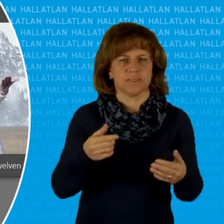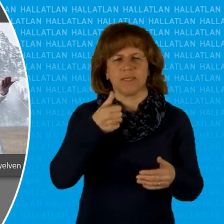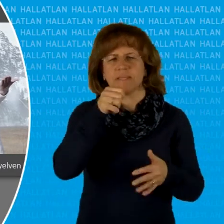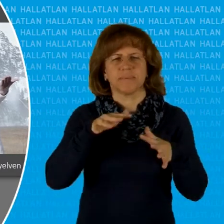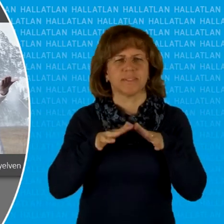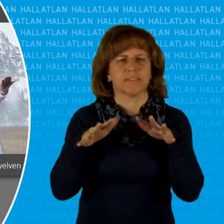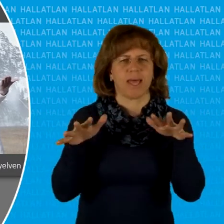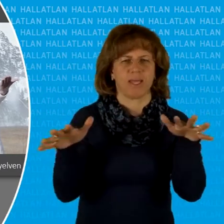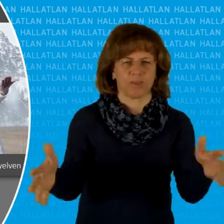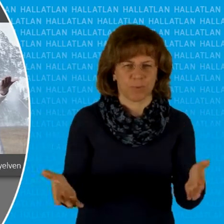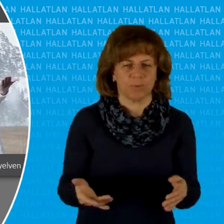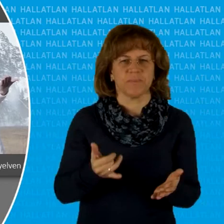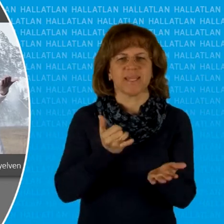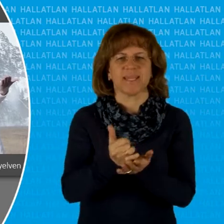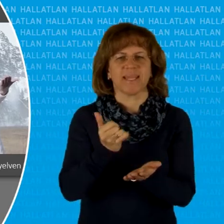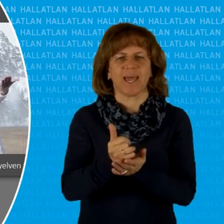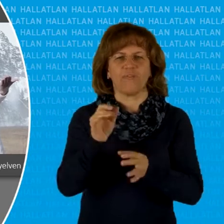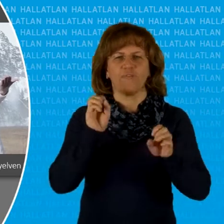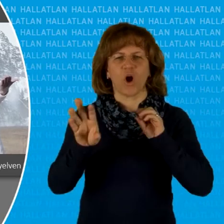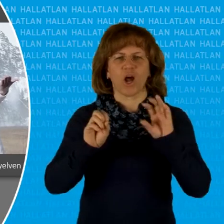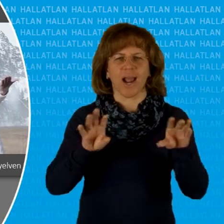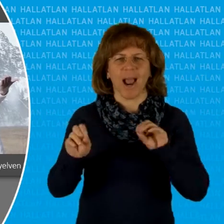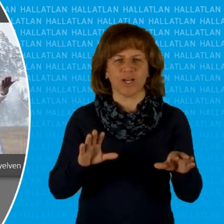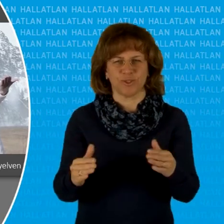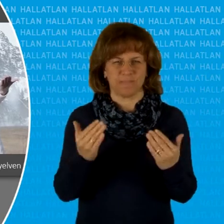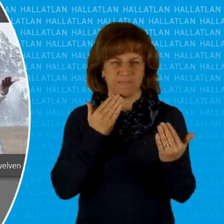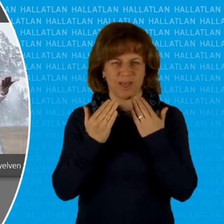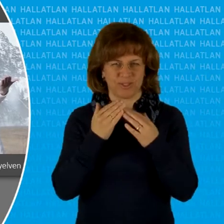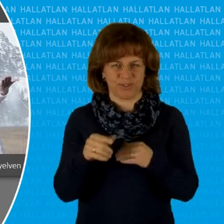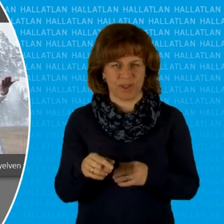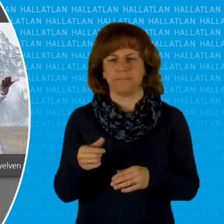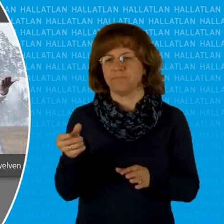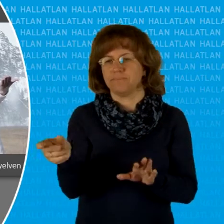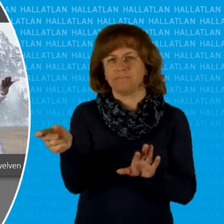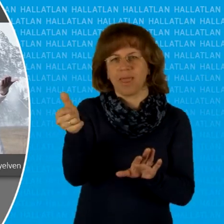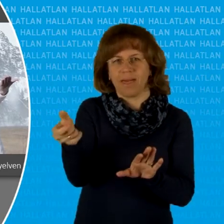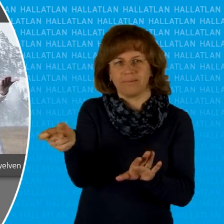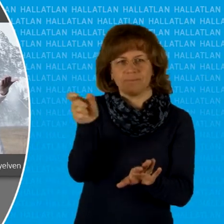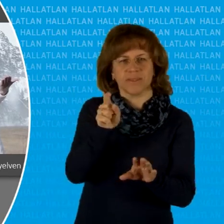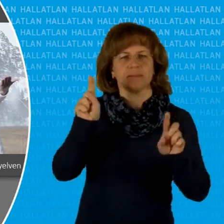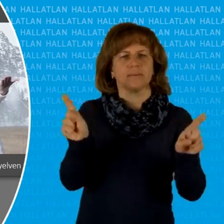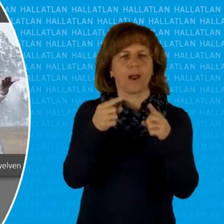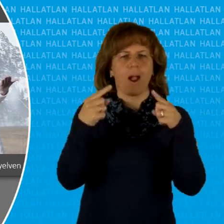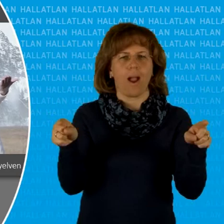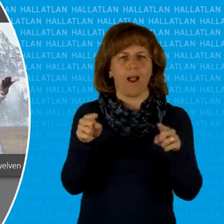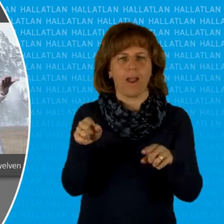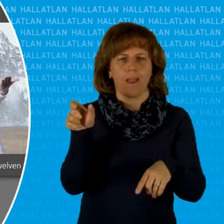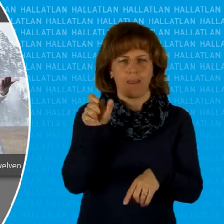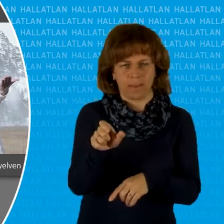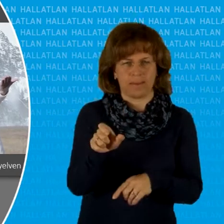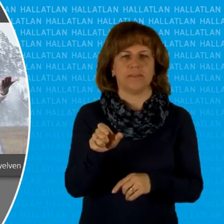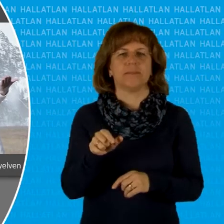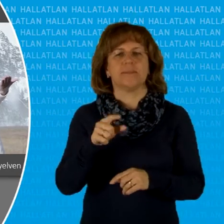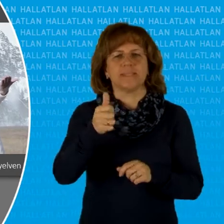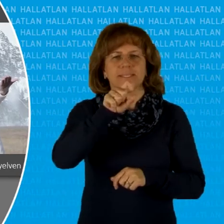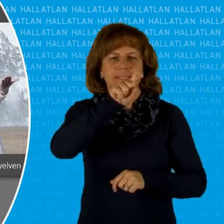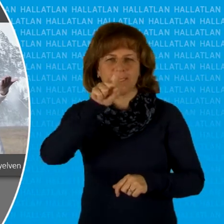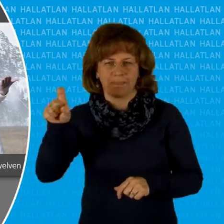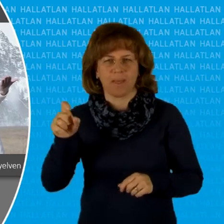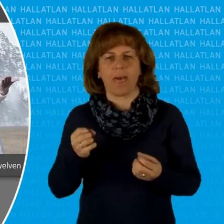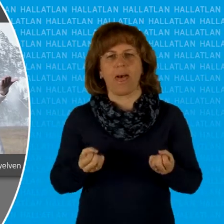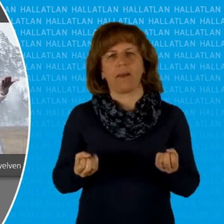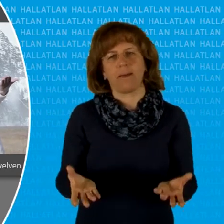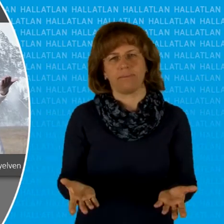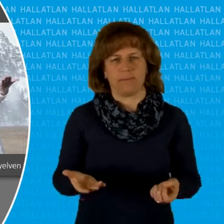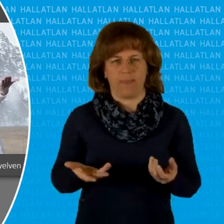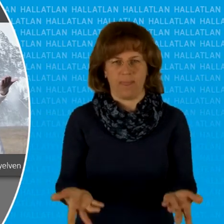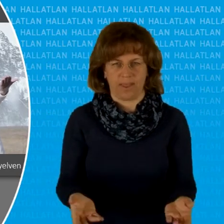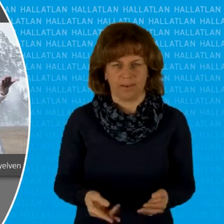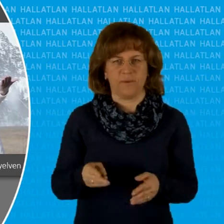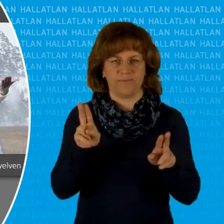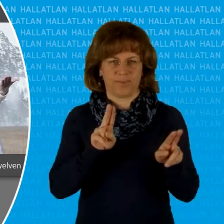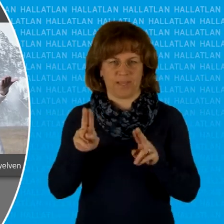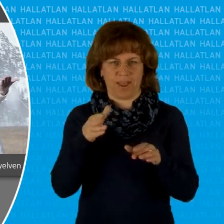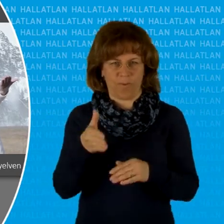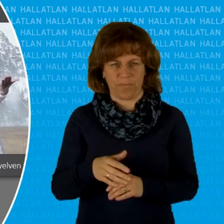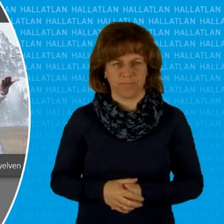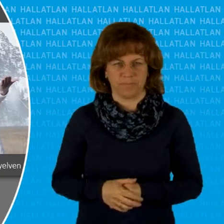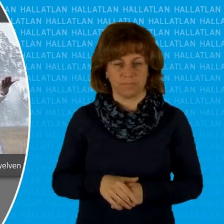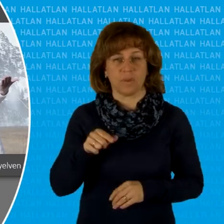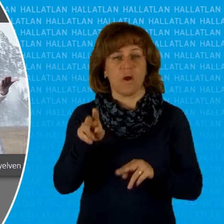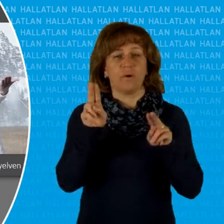A videót a népszerű Jégvarázs mese egyik betétdala ihlette, aminek a címe „Engedj el”.